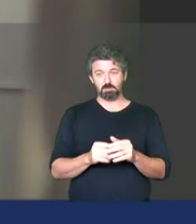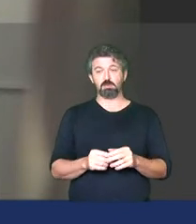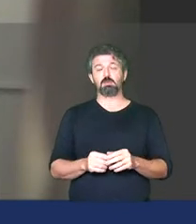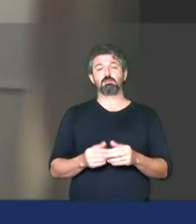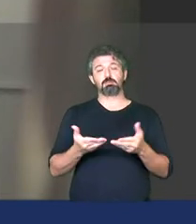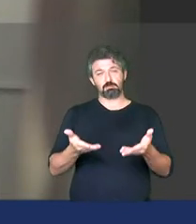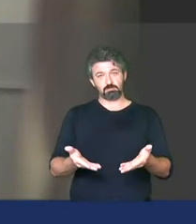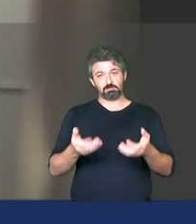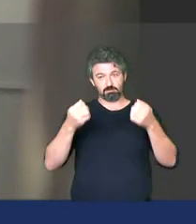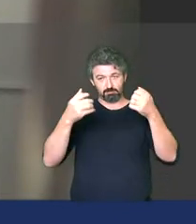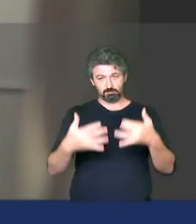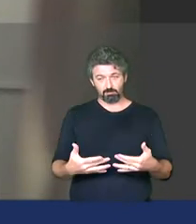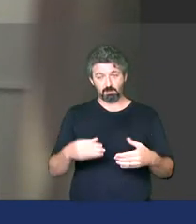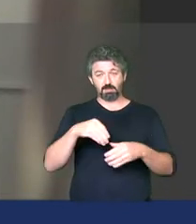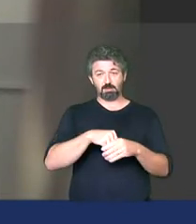RAZÃO PELA QUAL SOMOS PELA REJEIÇÃO DA EMENDA NÚMERO